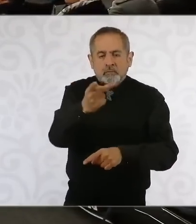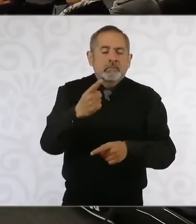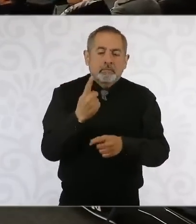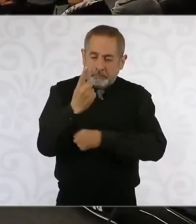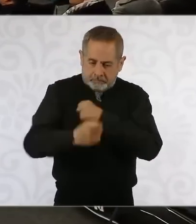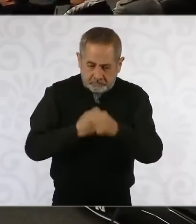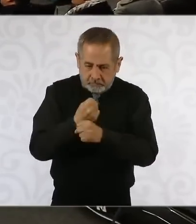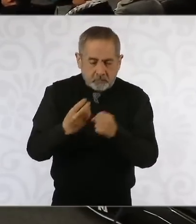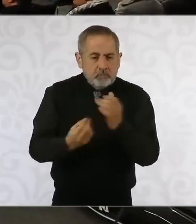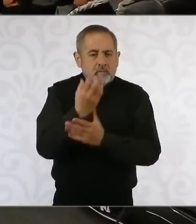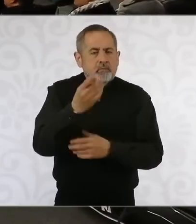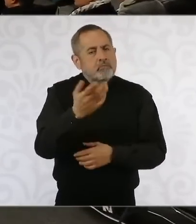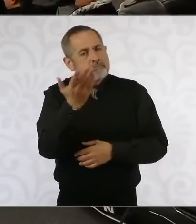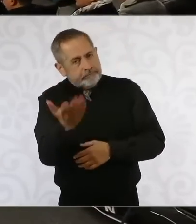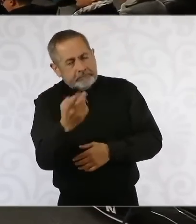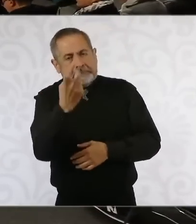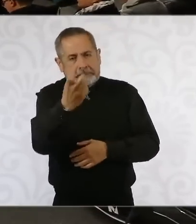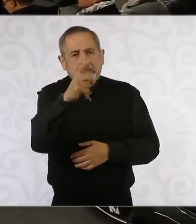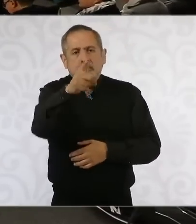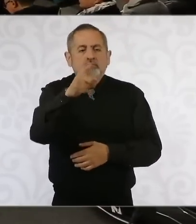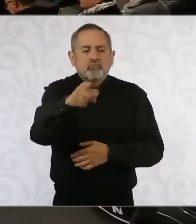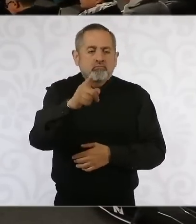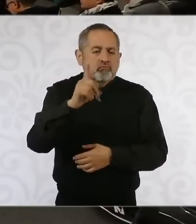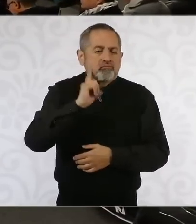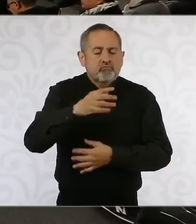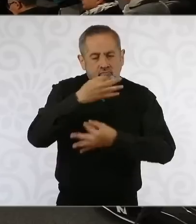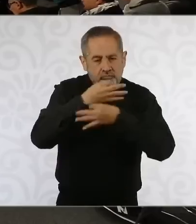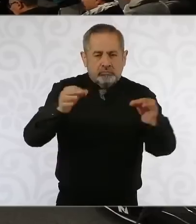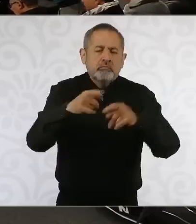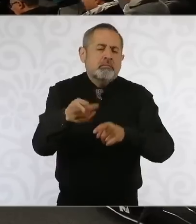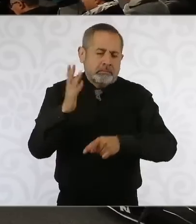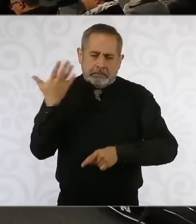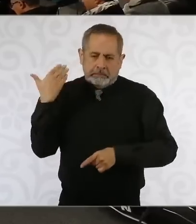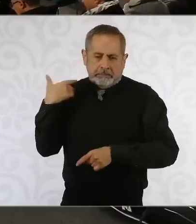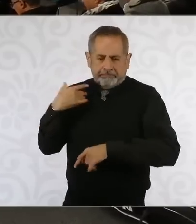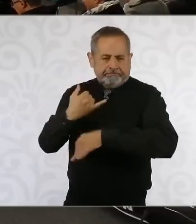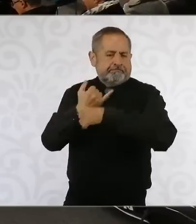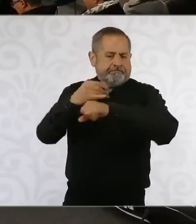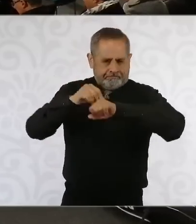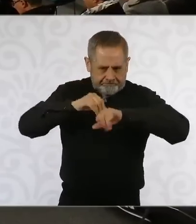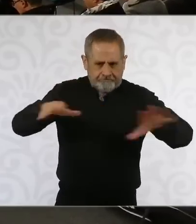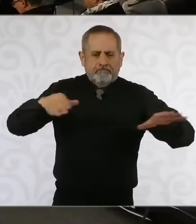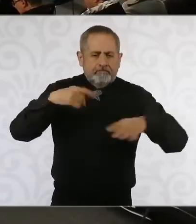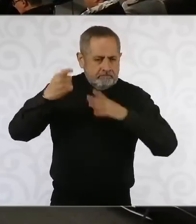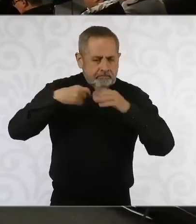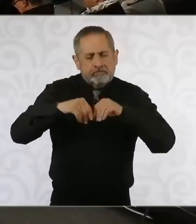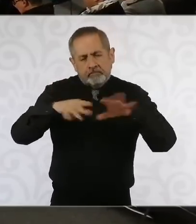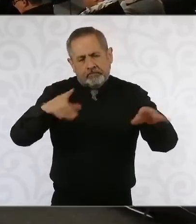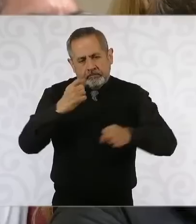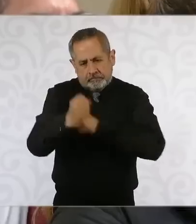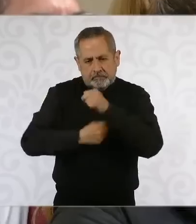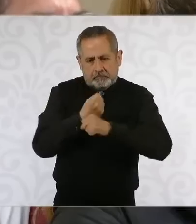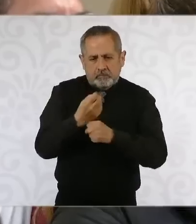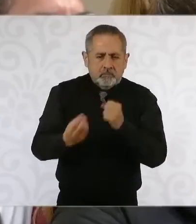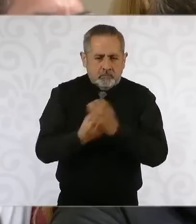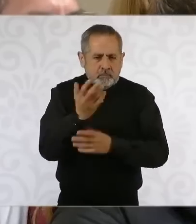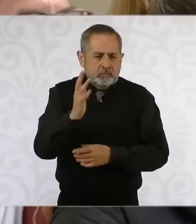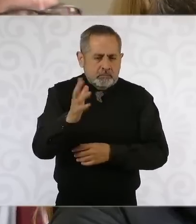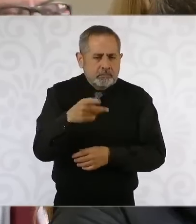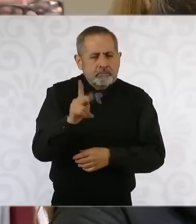hay alg un mensaje usted obviamente dio su mensaje de año nuevo pero hay algún